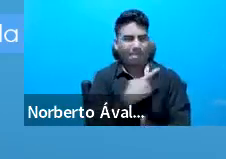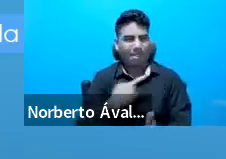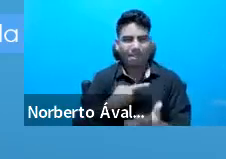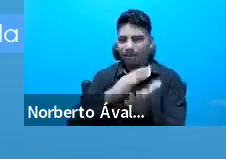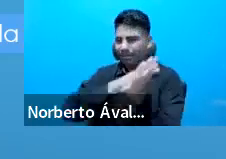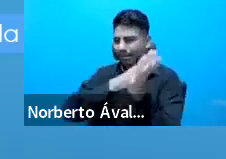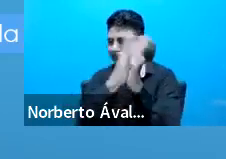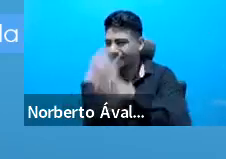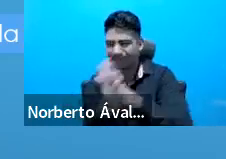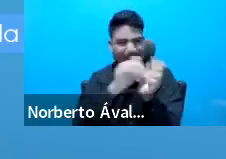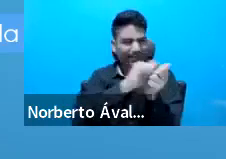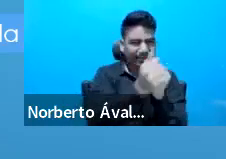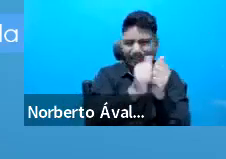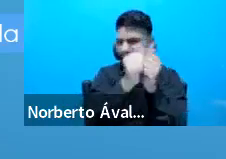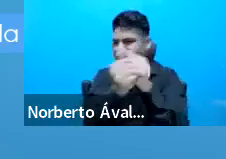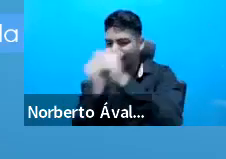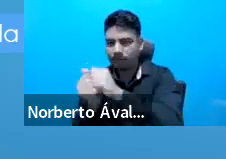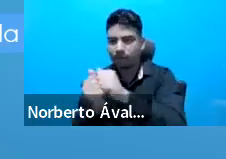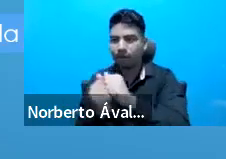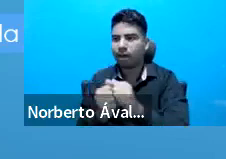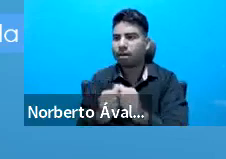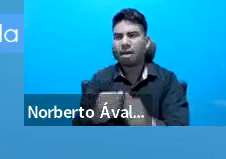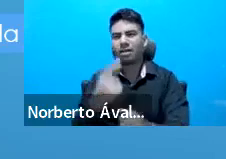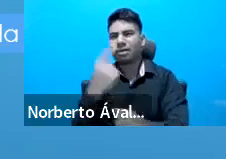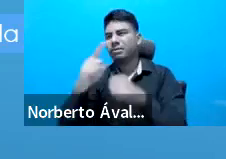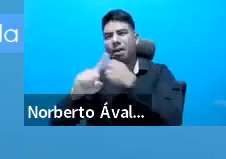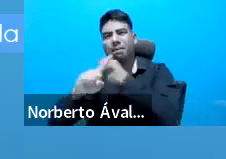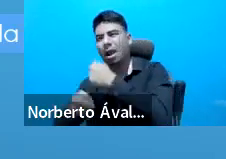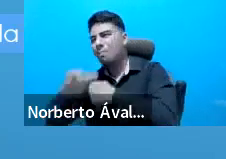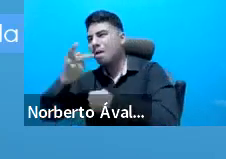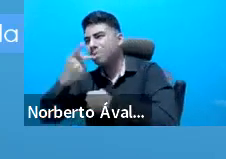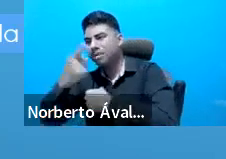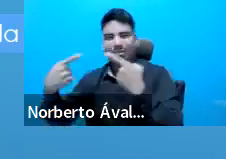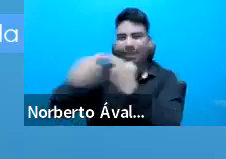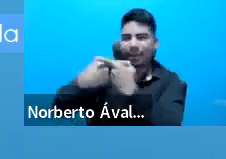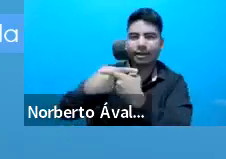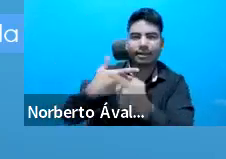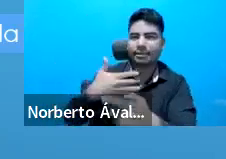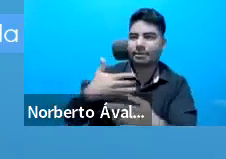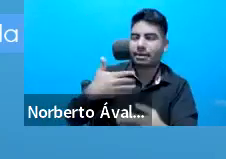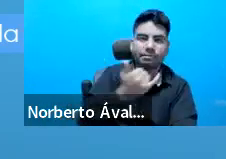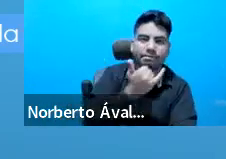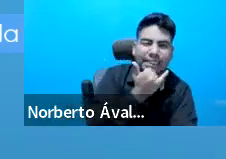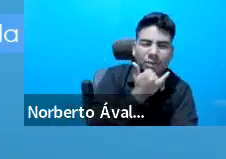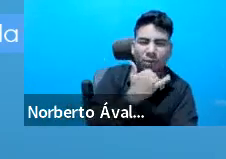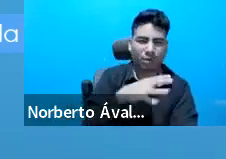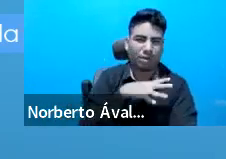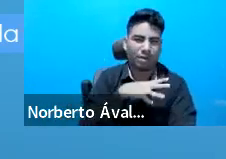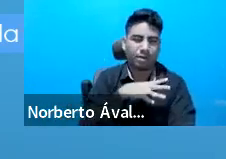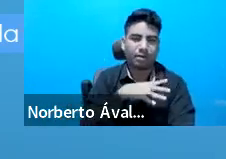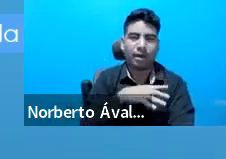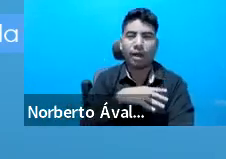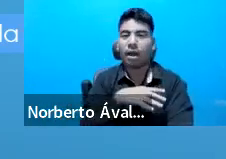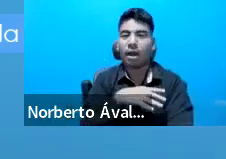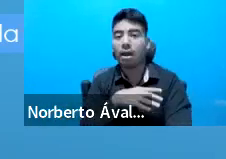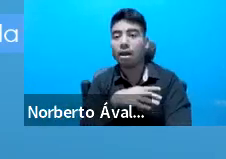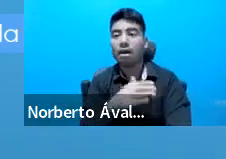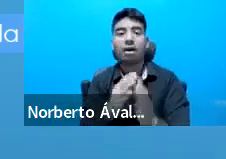en el ámbito del Estado Islámico. Que por ahí hay un micro por ahí hay un micro abierto bierto